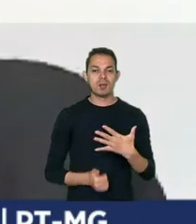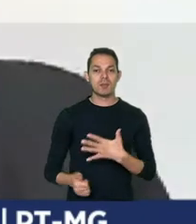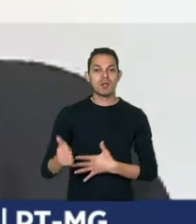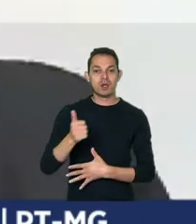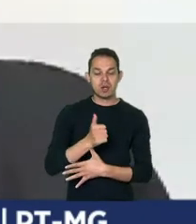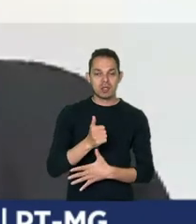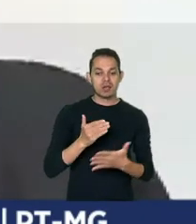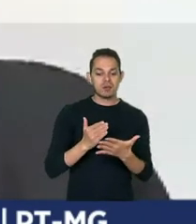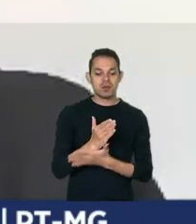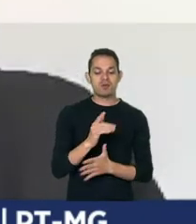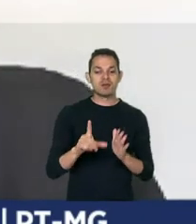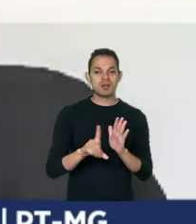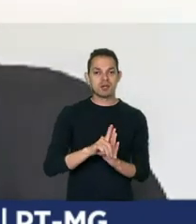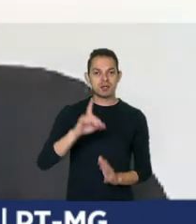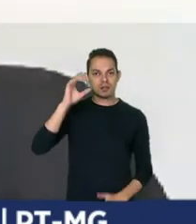SEREM VOTADOS, MAS QUE POSSAM PRIORIZAR E APROVAR HOJE A